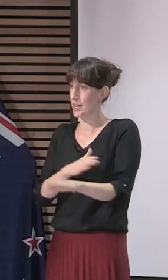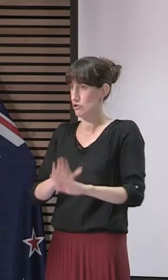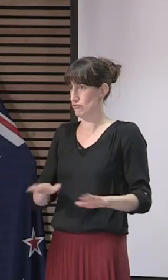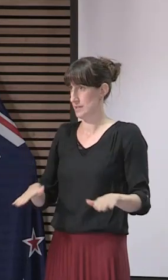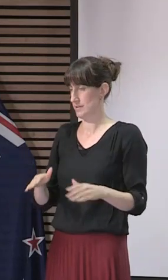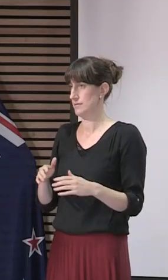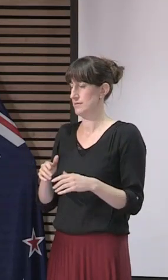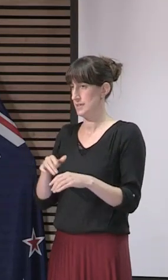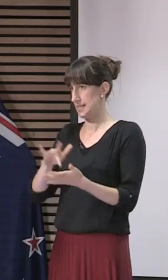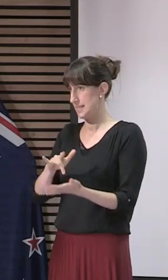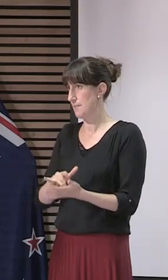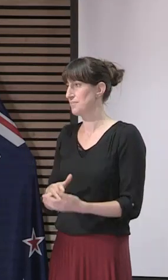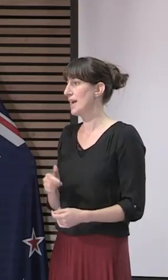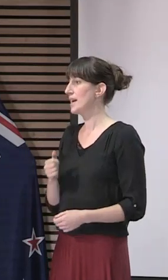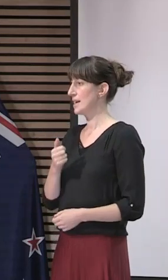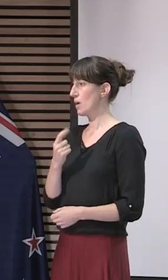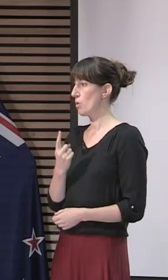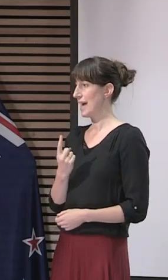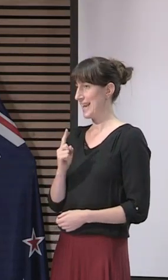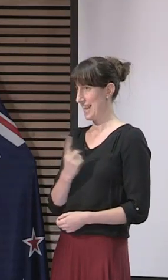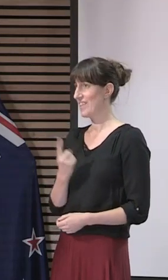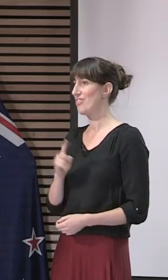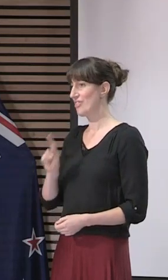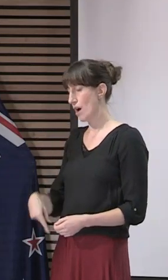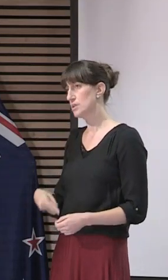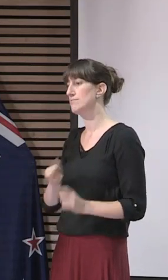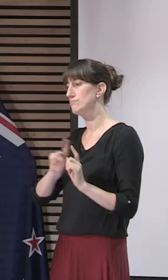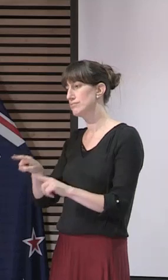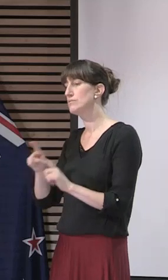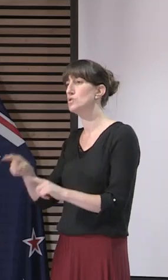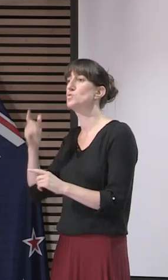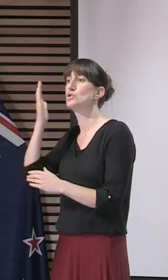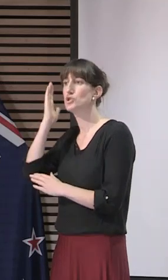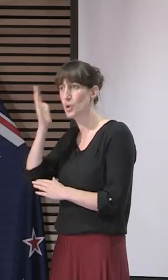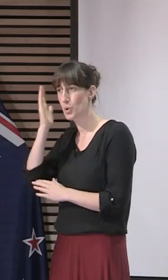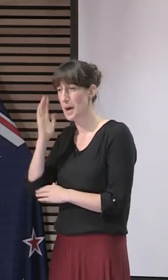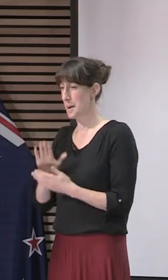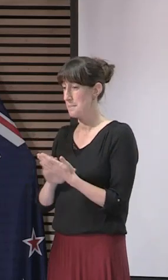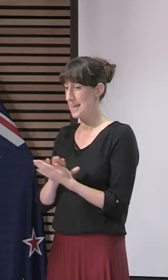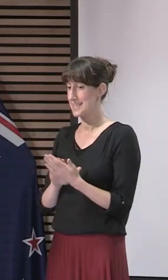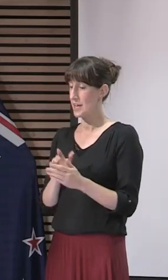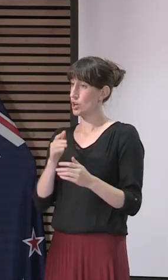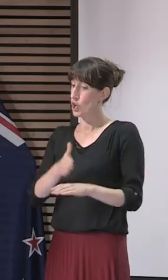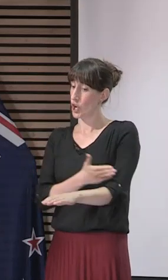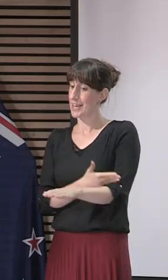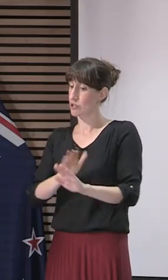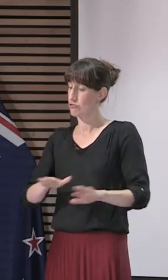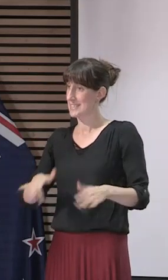i tenei ata whakaaturanga 7,713